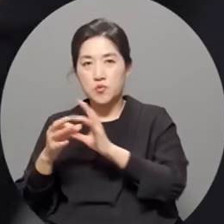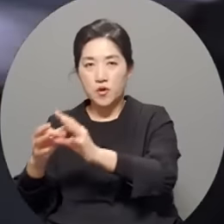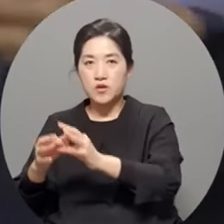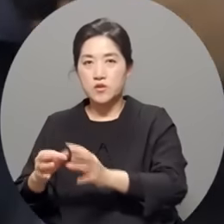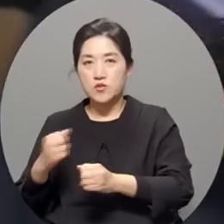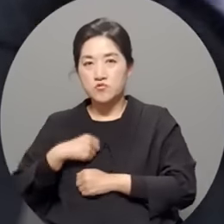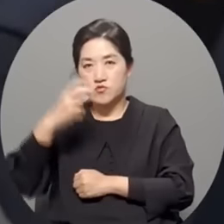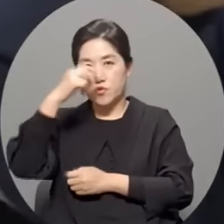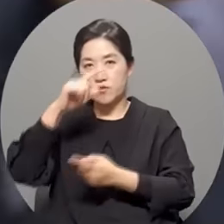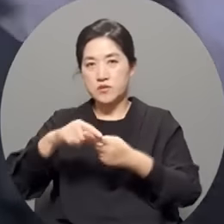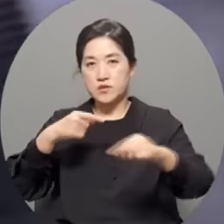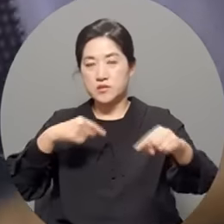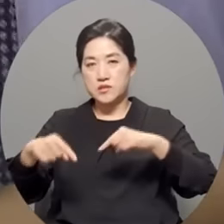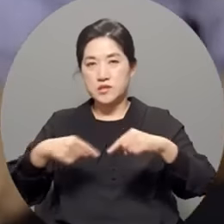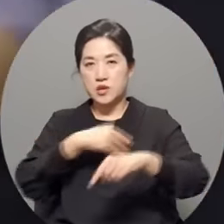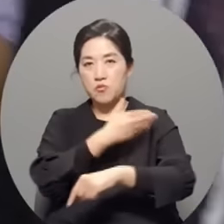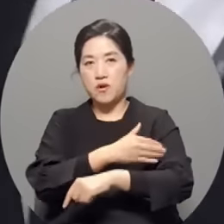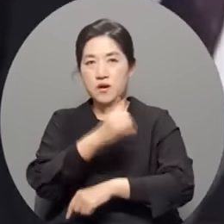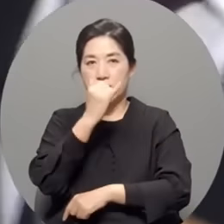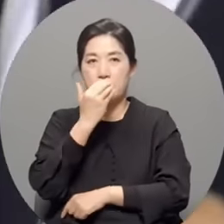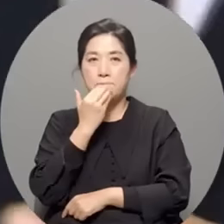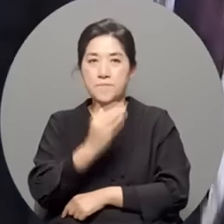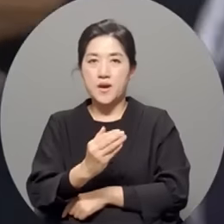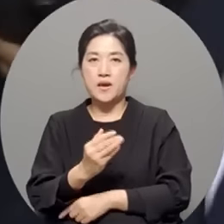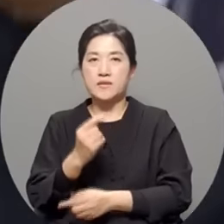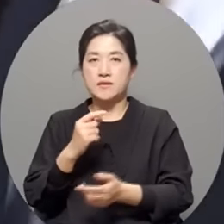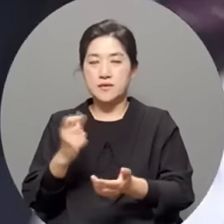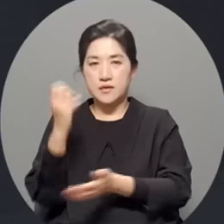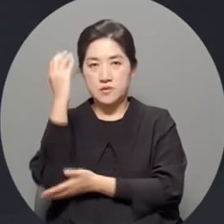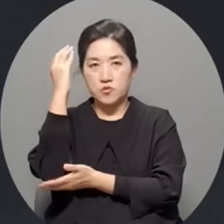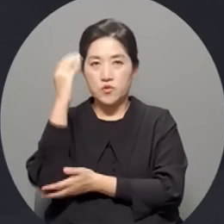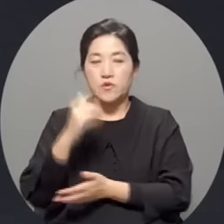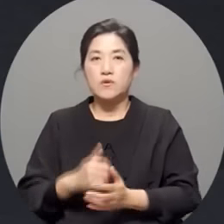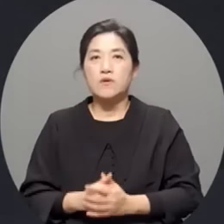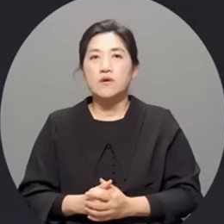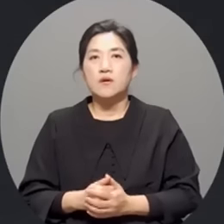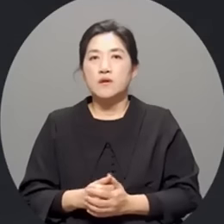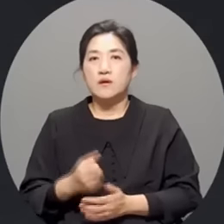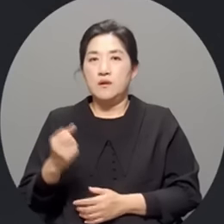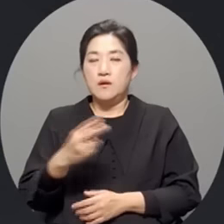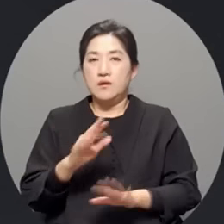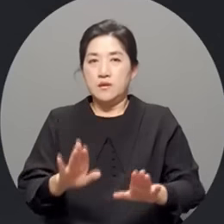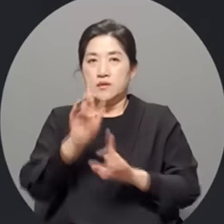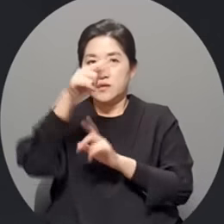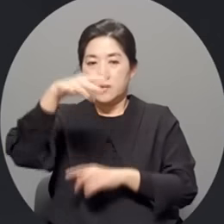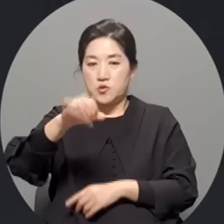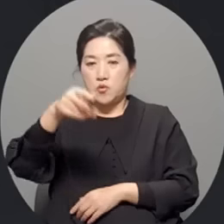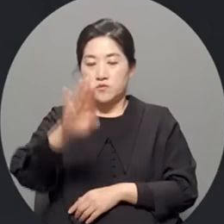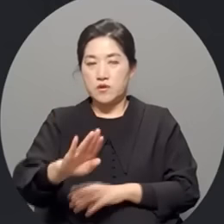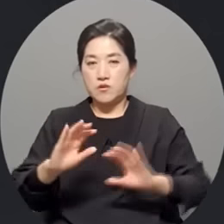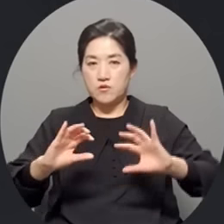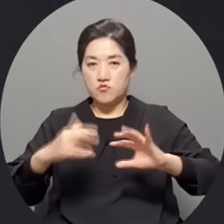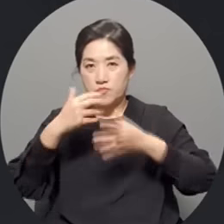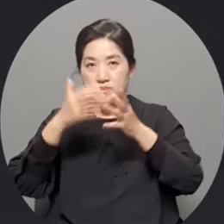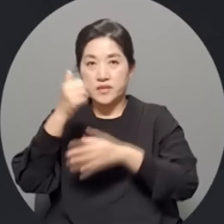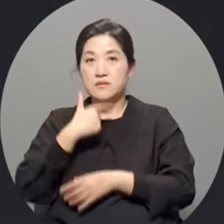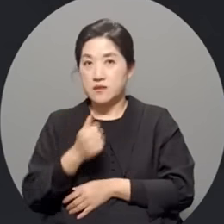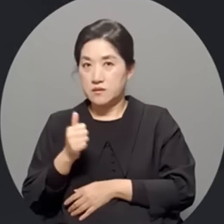(기자) 보고서는 국방부 장관은 법무관리관을 통하여도 군사 경찰에 대해 지위, 감독 권한을 행사할 수 있다고 강조합니다.